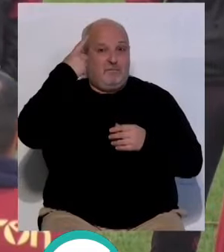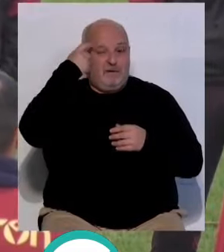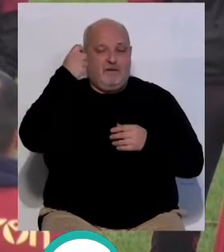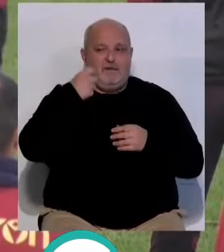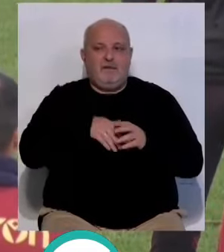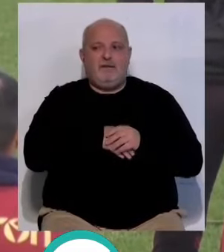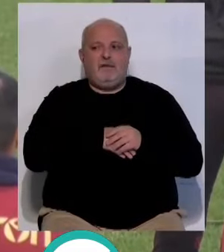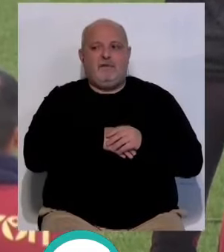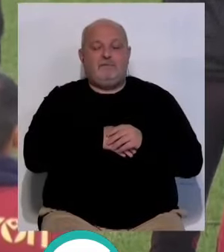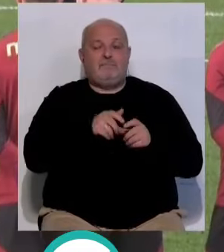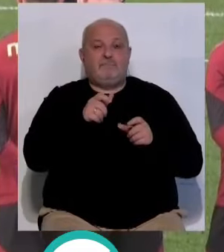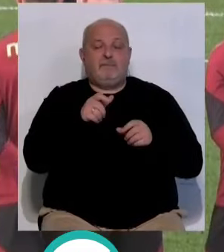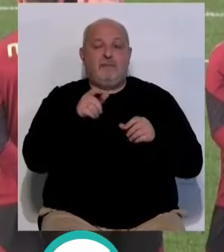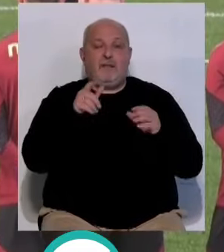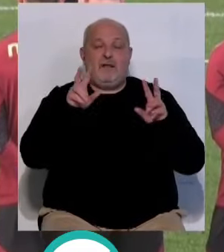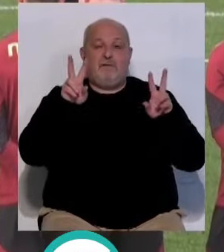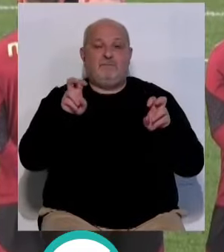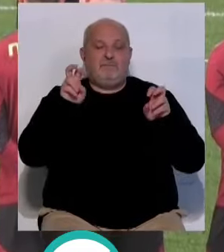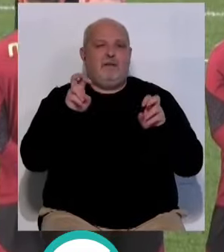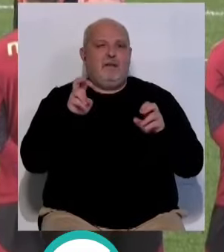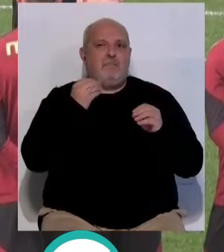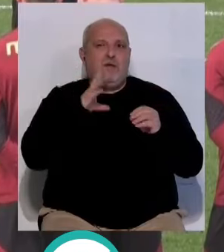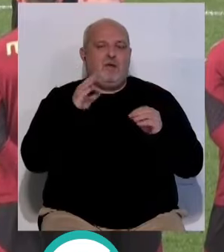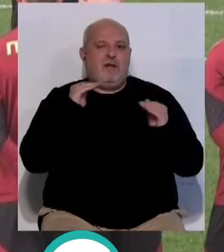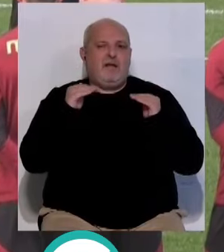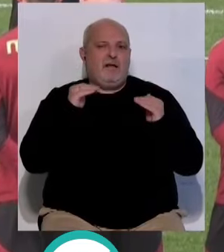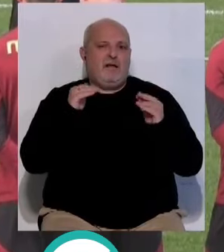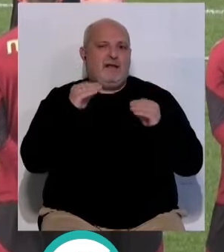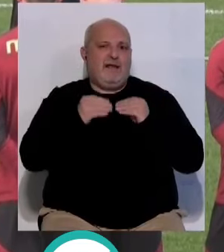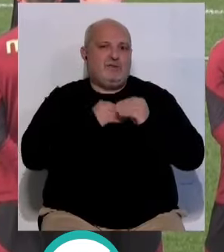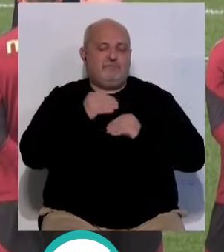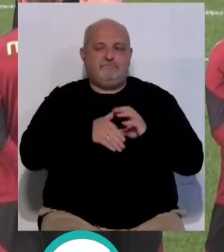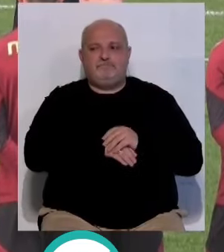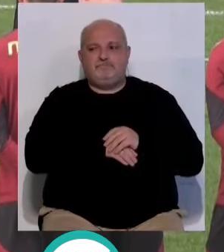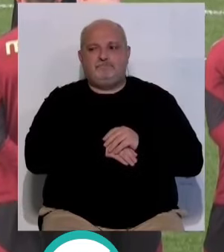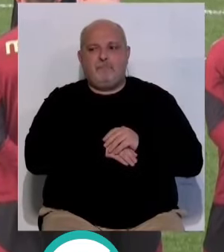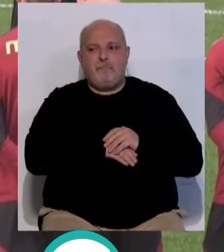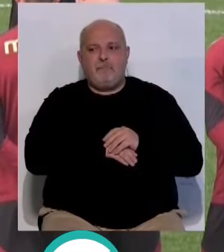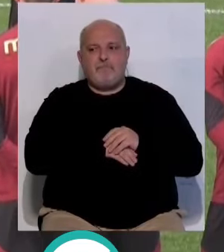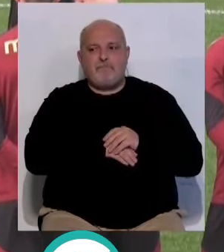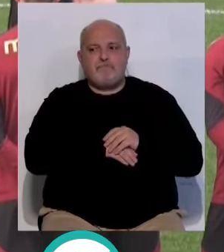estaba contenta sobre el papel era el mejor mercado que se había hecho sobre el papel solo